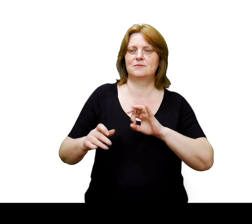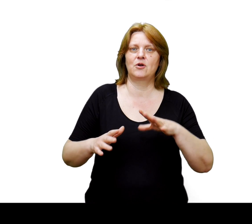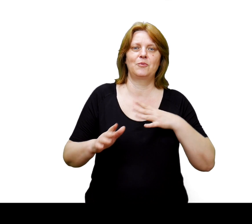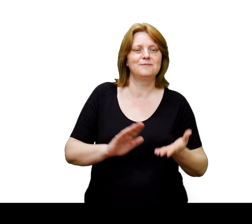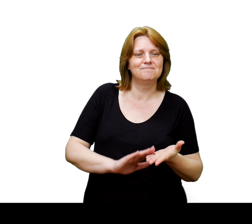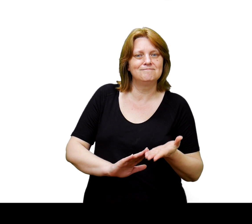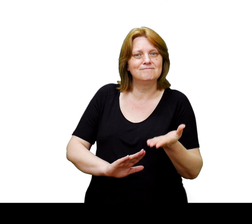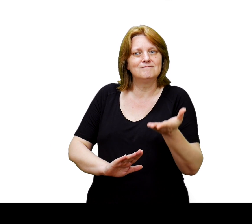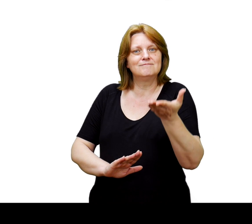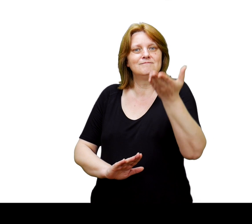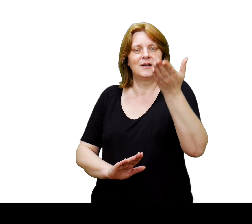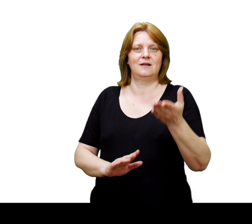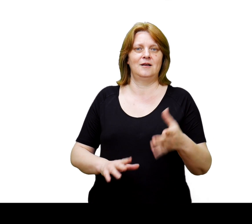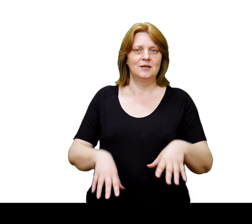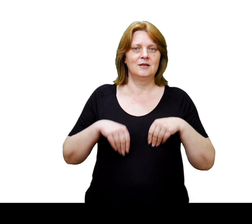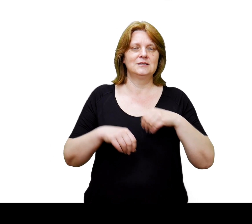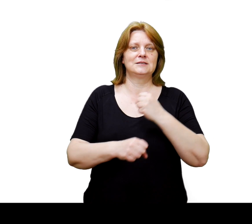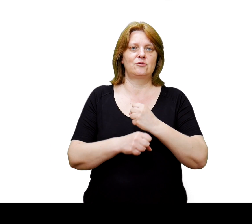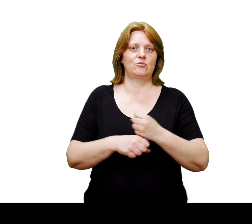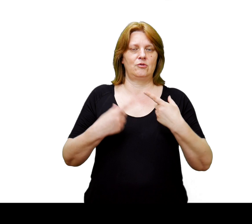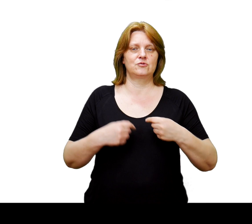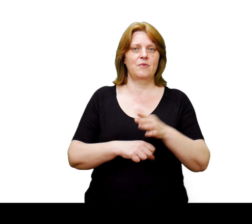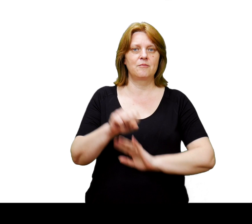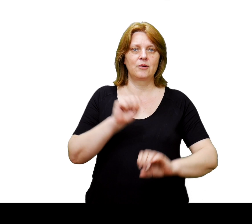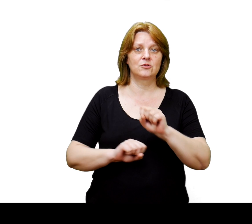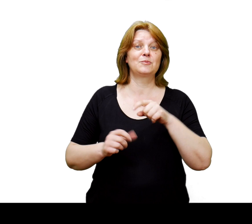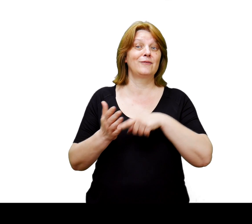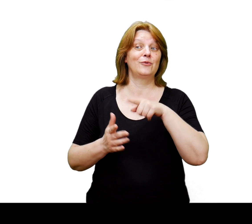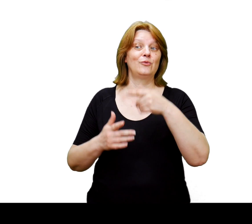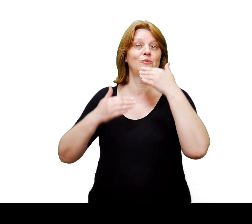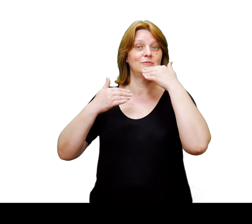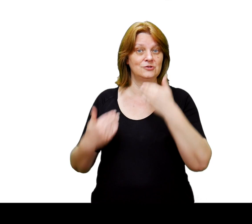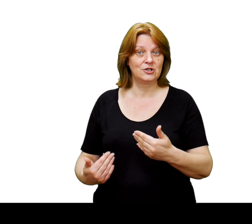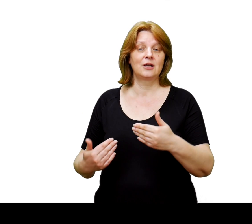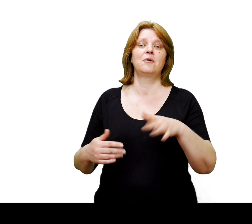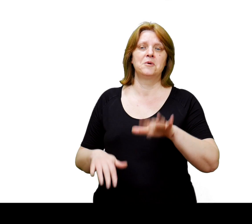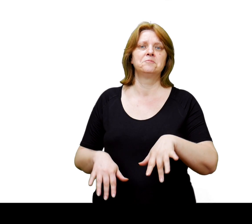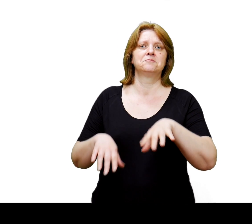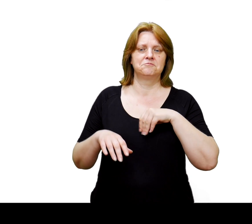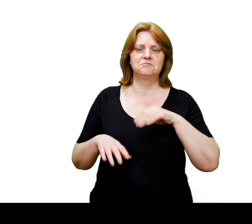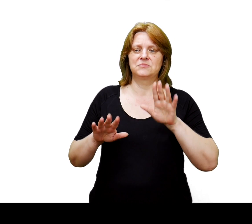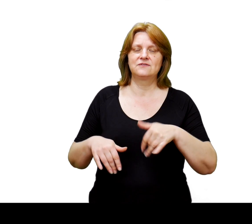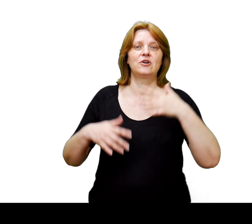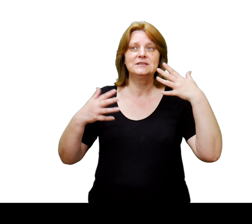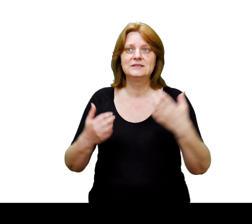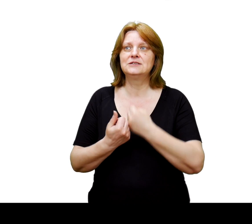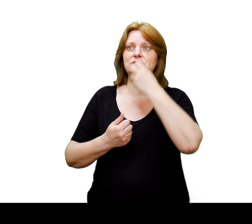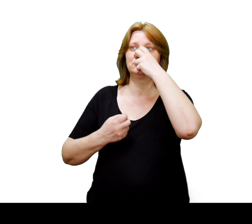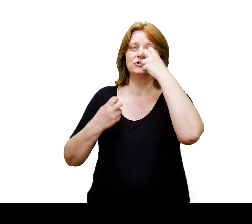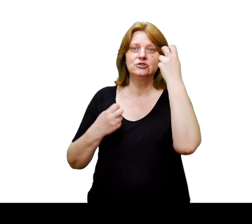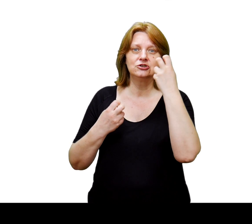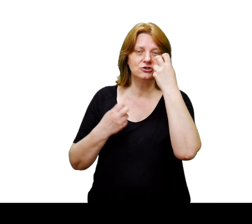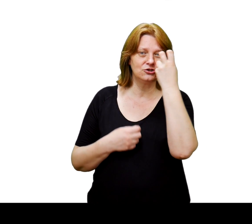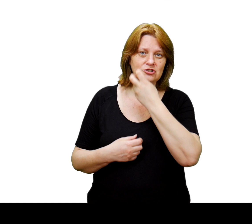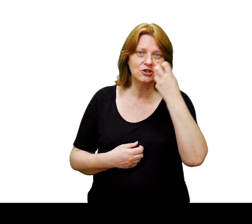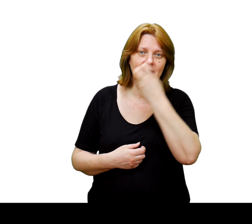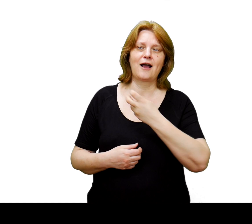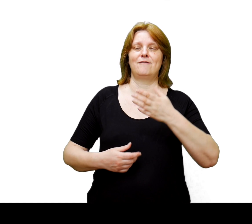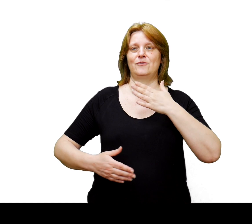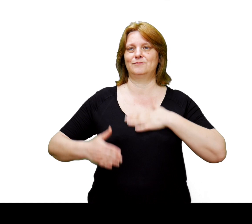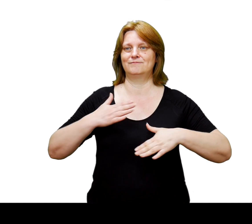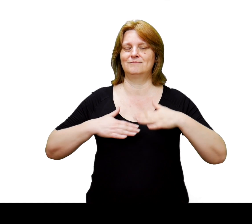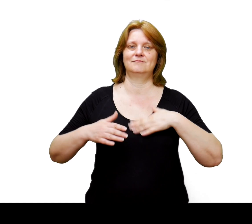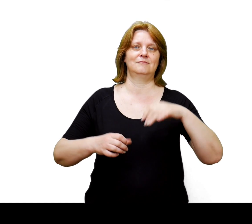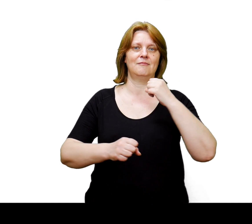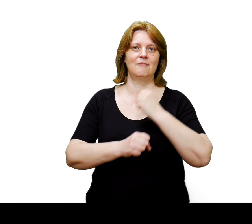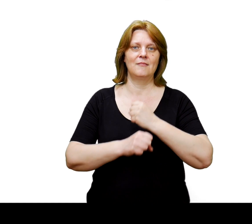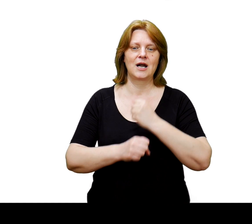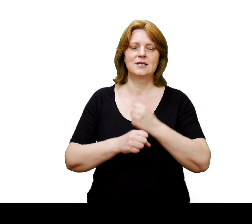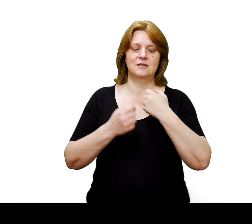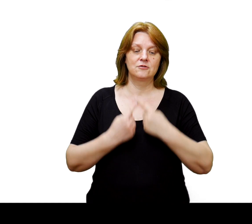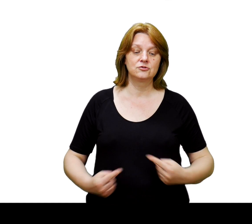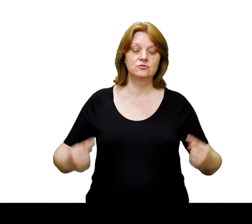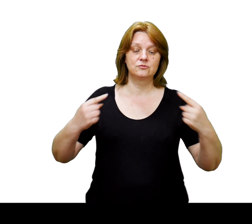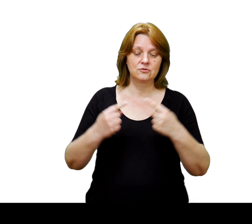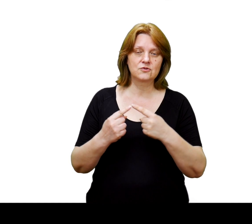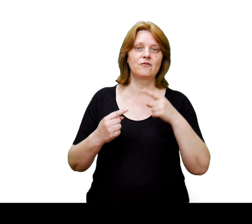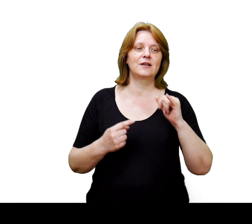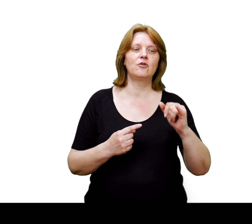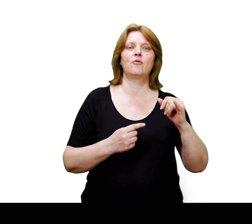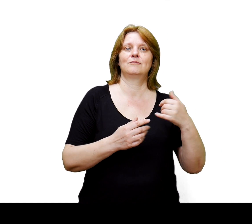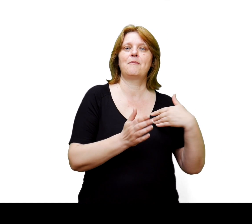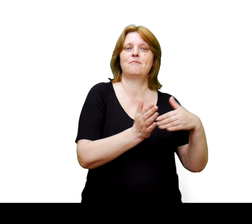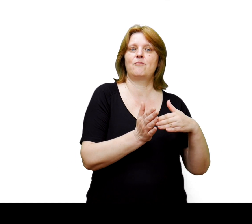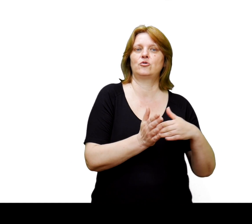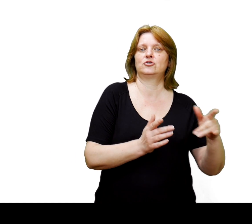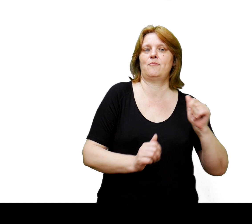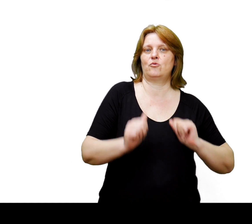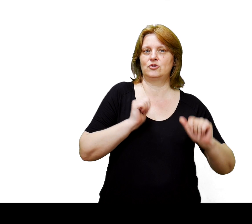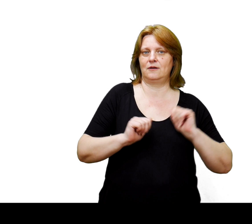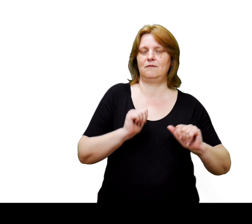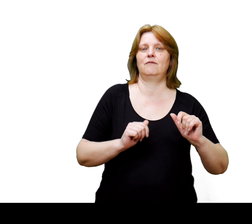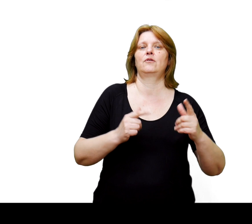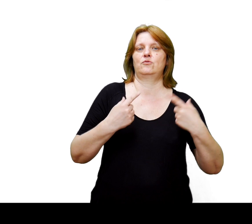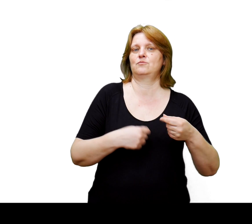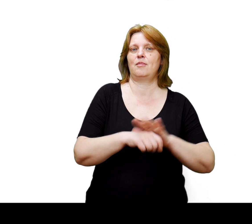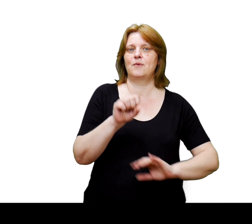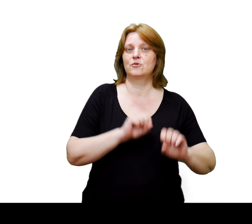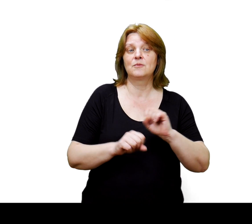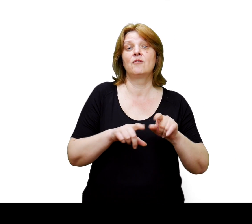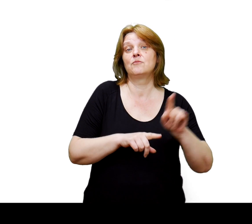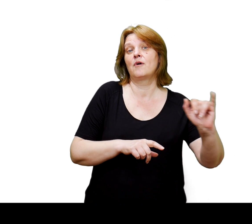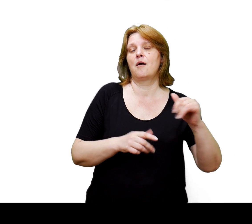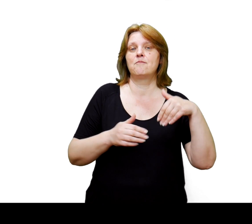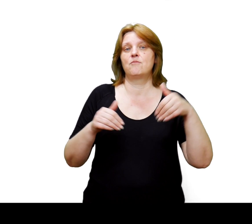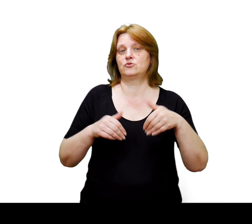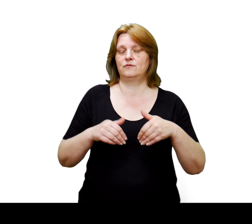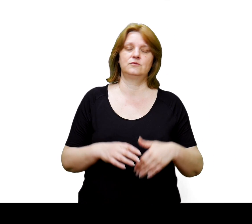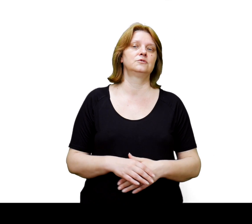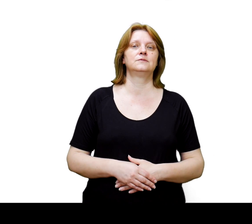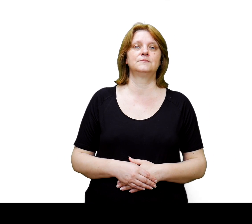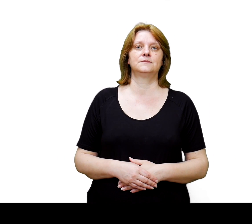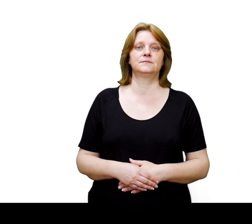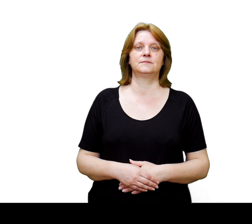które zwiększą poziom zatrudnienia tych osób, pozwalając im na znalezienie ciekawej i satysfakcjonującej pracy, dostosowanej do ich oczekiwań, potrzeb i możliwości.